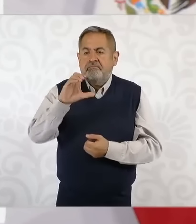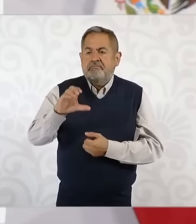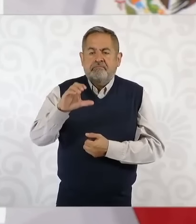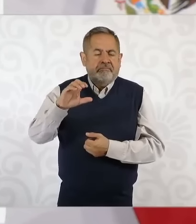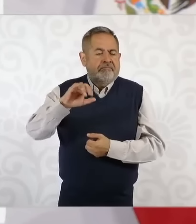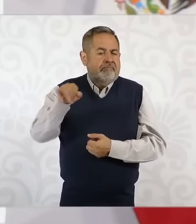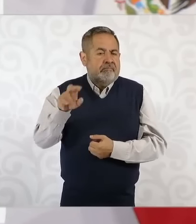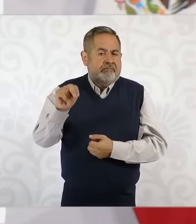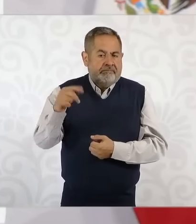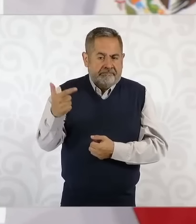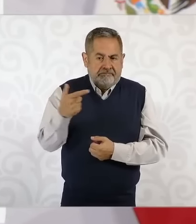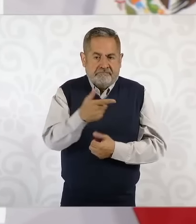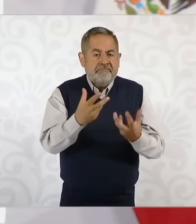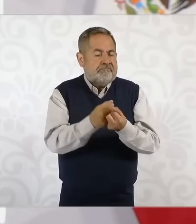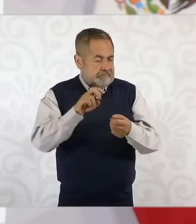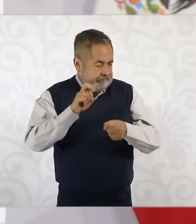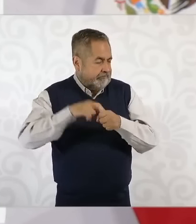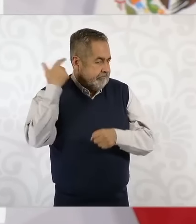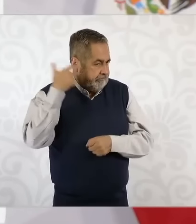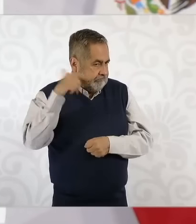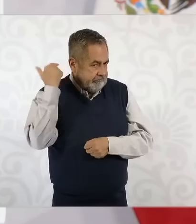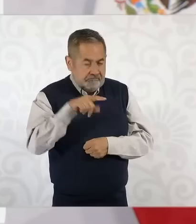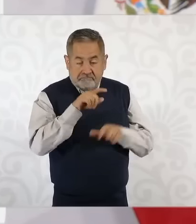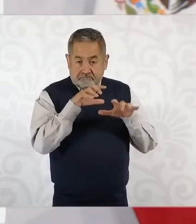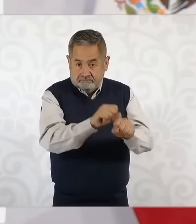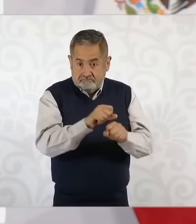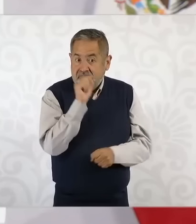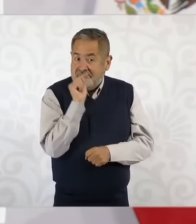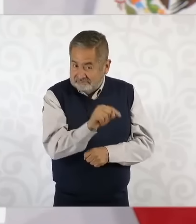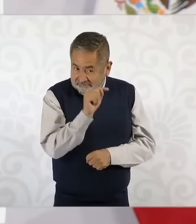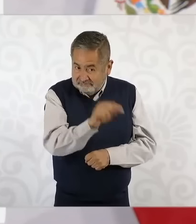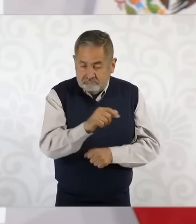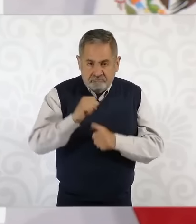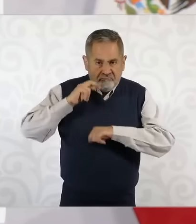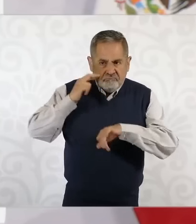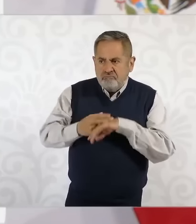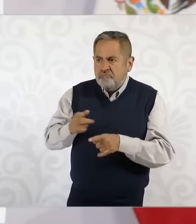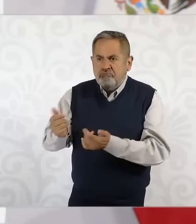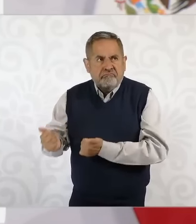metropolitana de Guadalajara. Este sujeto mantenía el control de actividades de tráfico de drogas,